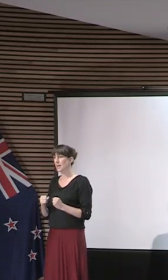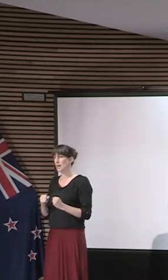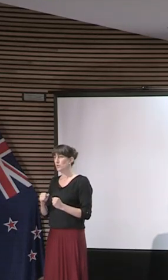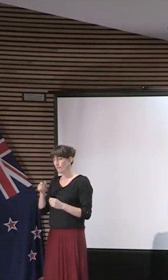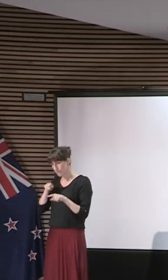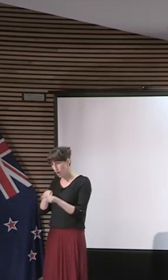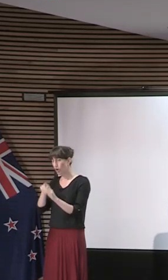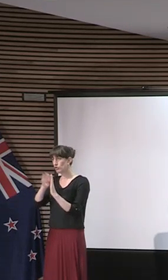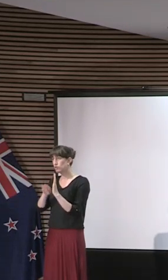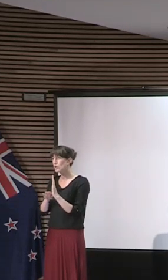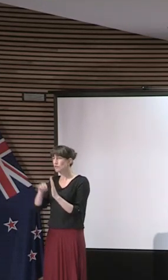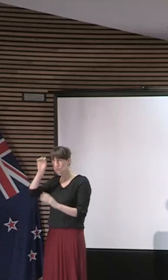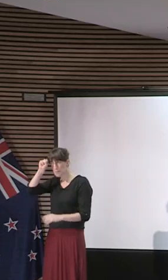taatau ki te whaka. i nga